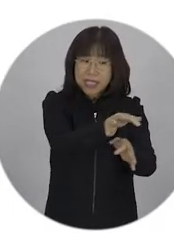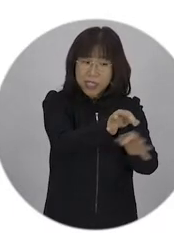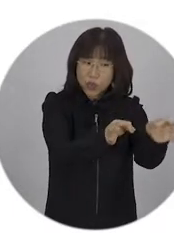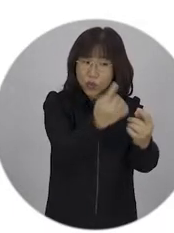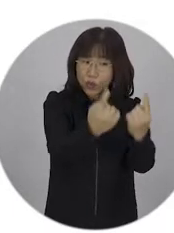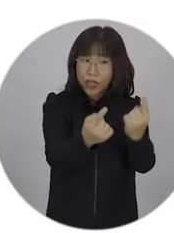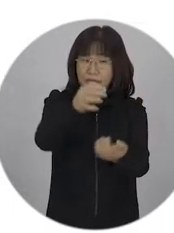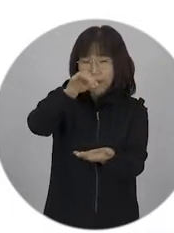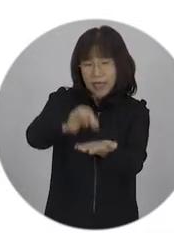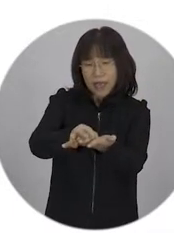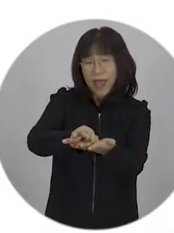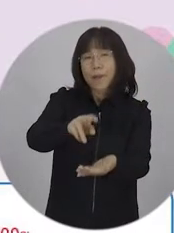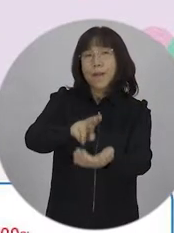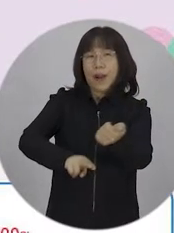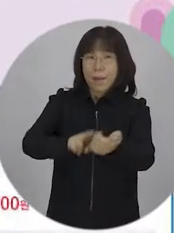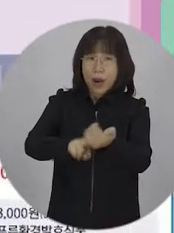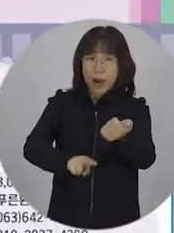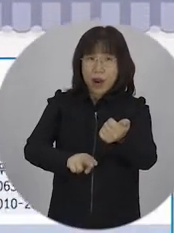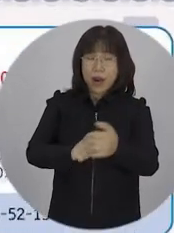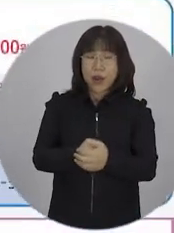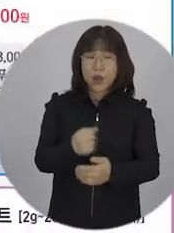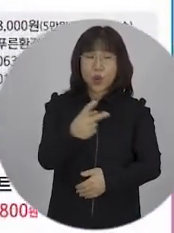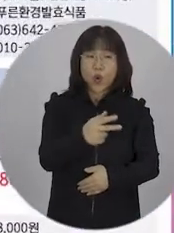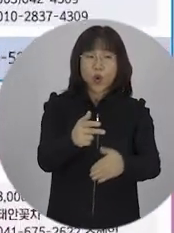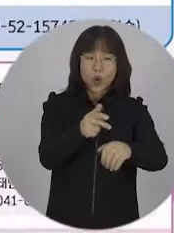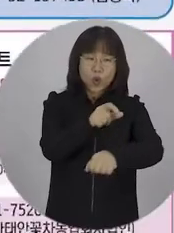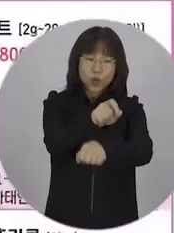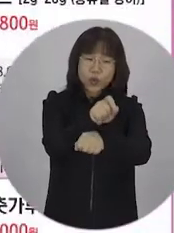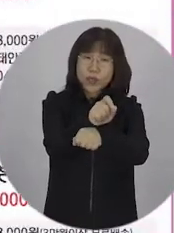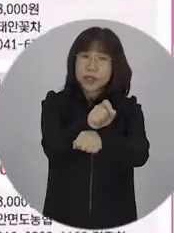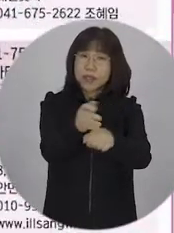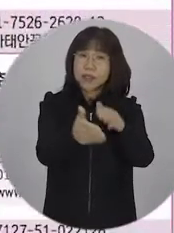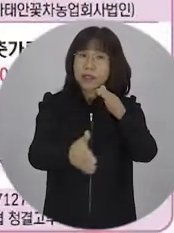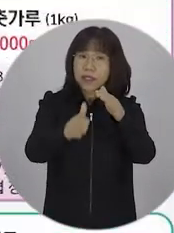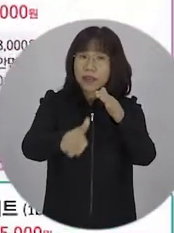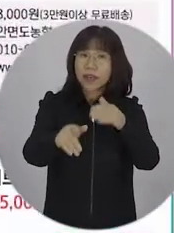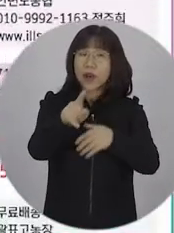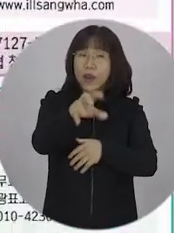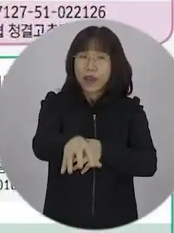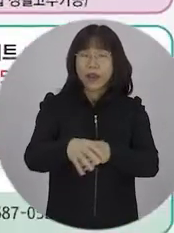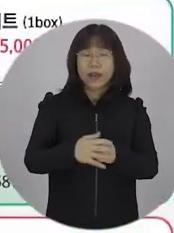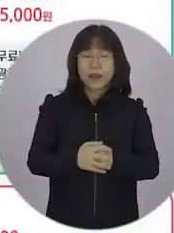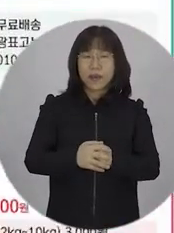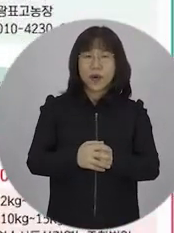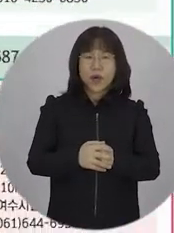Lagipula, untuk warga yang tidak terbiasa dengan menggunakan Internet, brosur-brosur tentang pasar konkret ini telah diletakkan di setiap pusat masyarakat